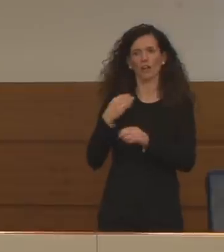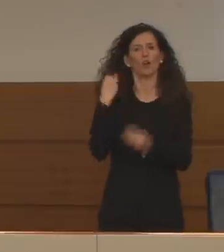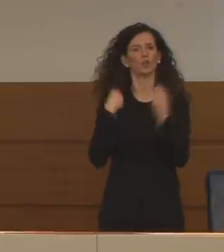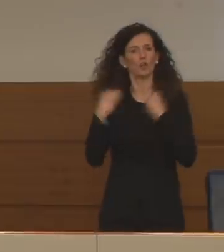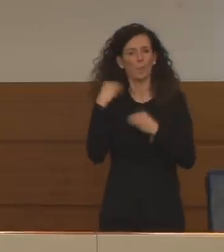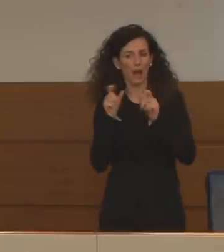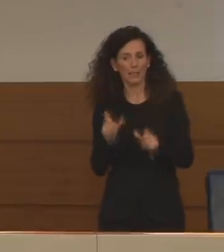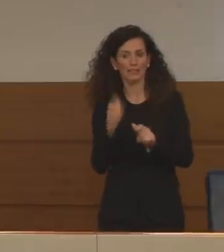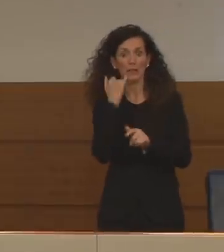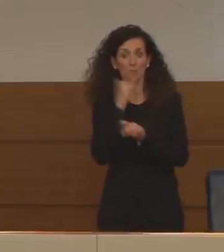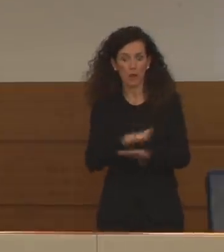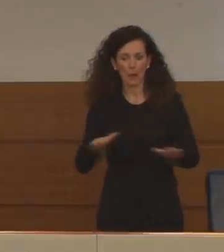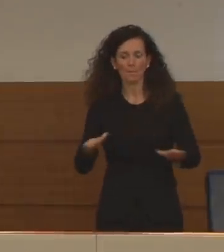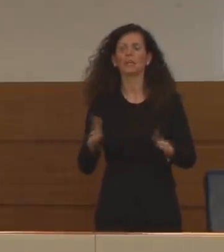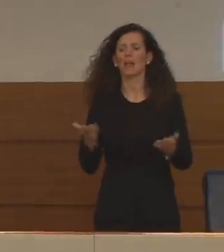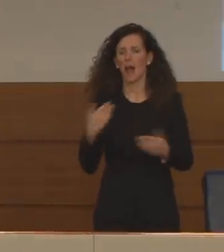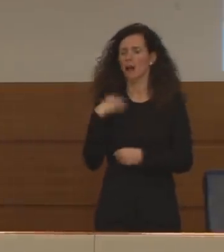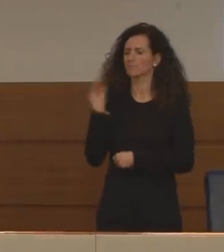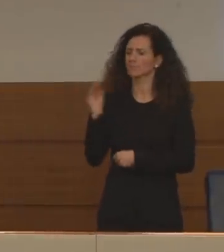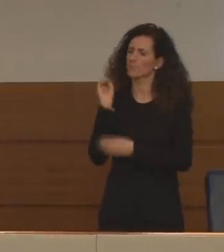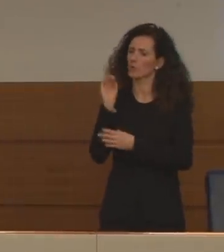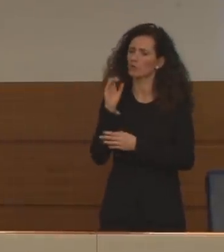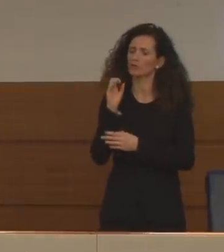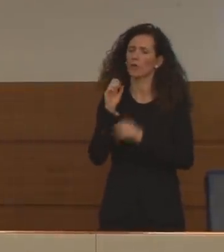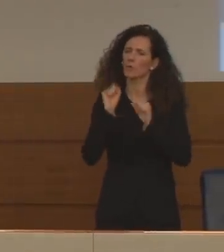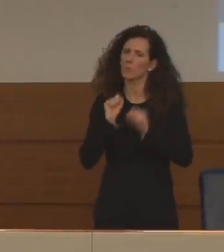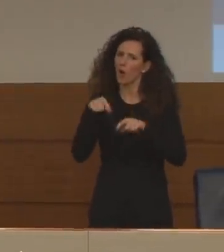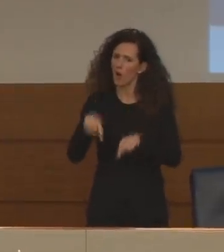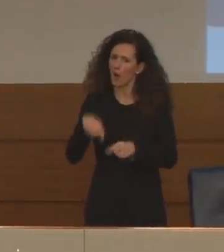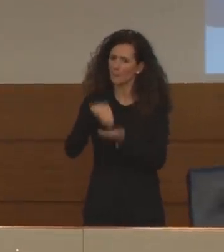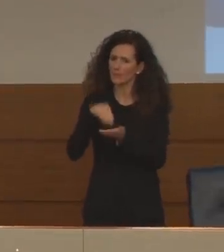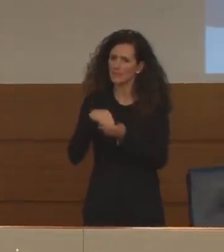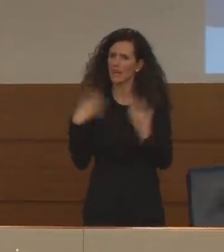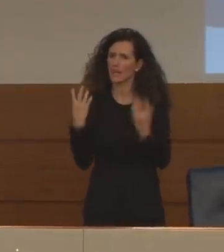chiesto al professore di essere qui con noi oggi per farci un focus specifico su